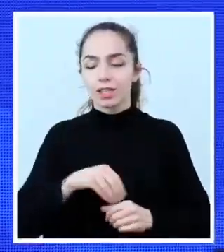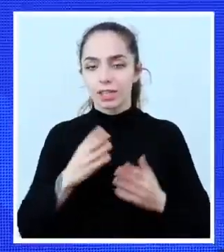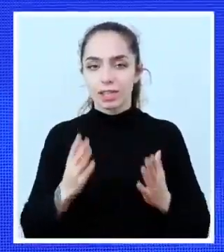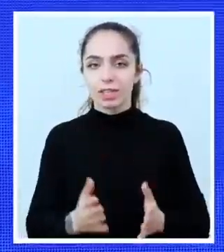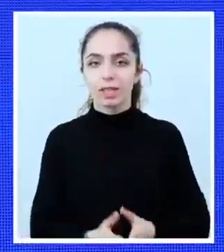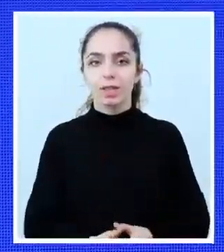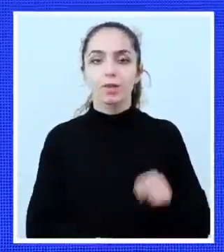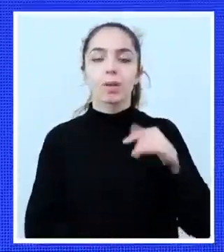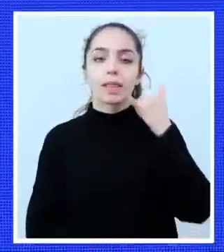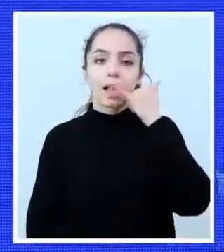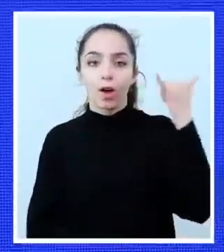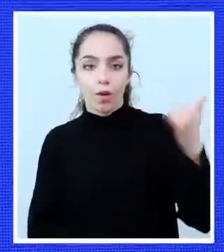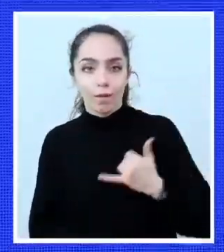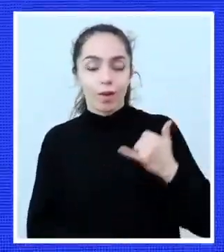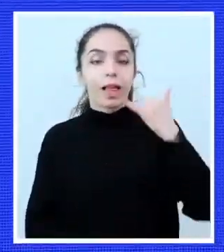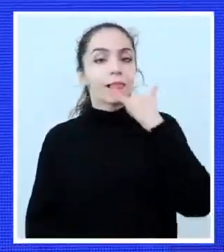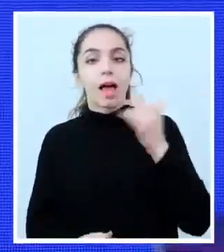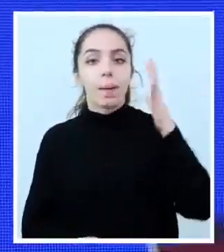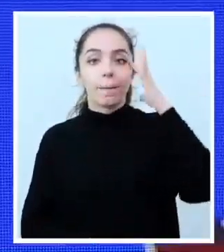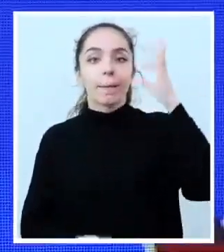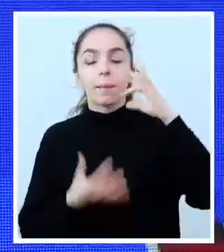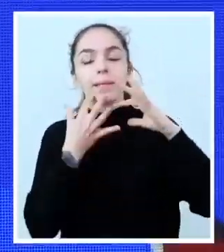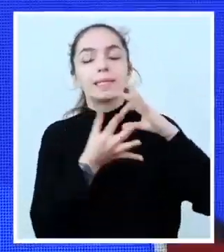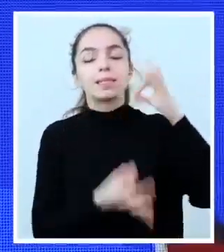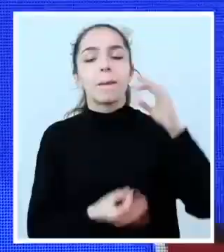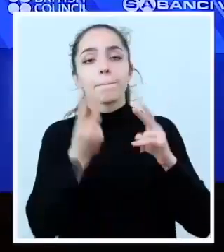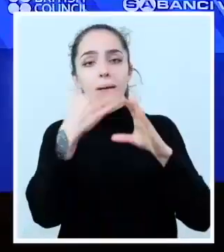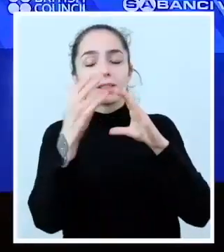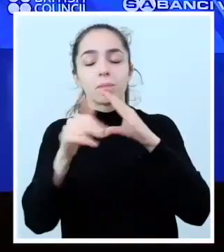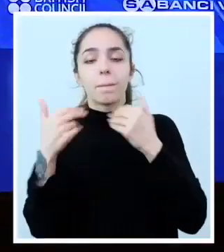bana bir telefon alındı. Bu telefonu alır almaz bütün bilim insanlarına mesaj attım.